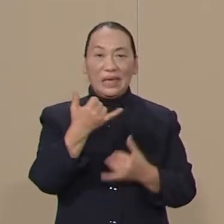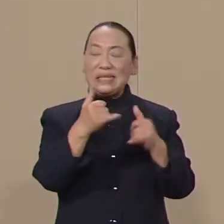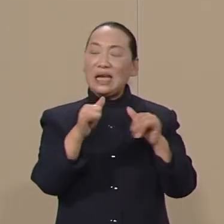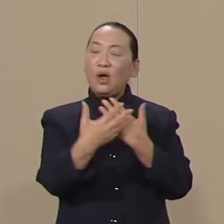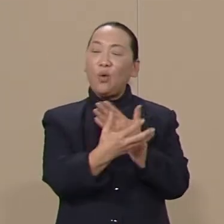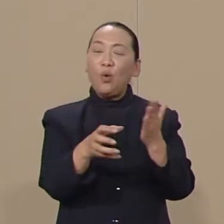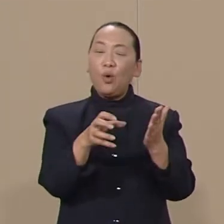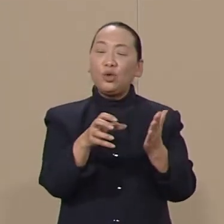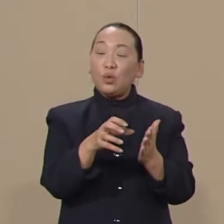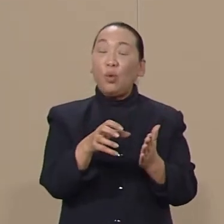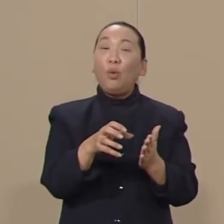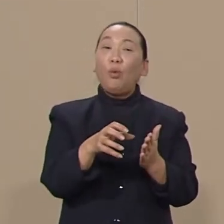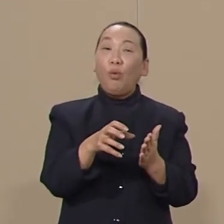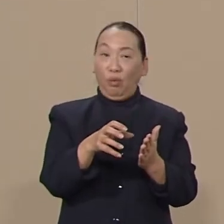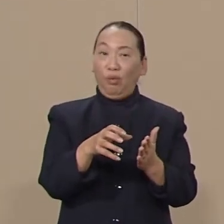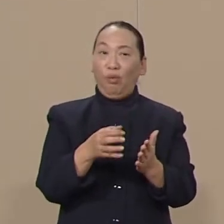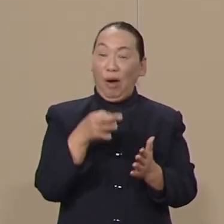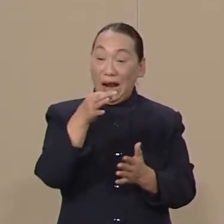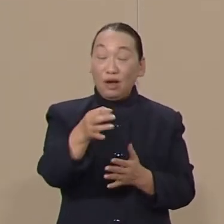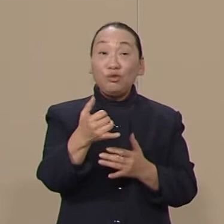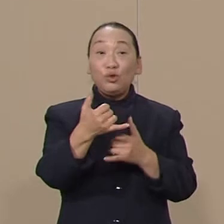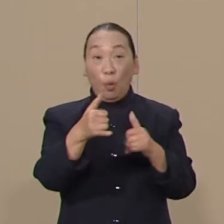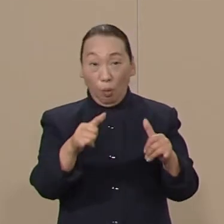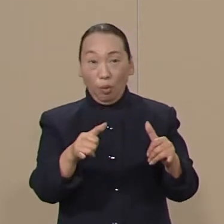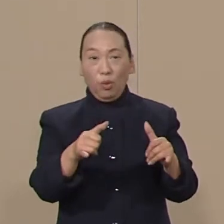雇用が壊れれば 支えられないわけですから